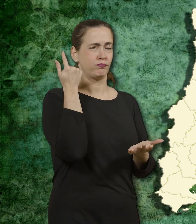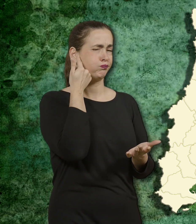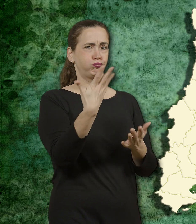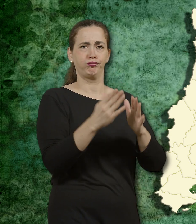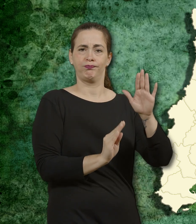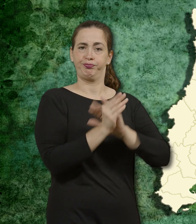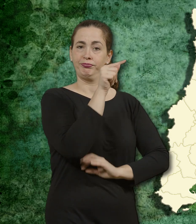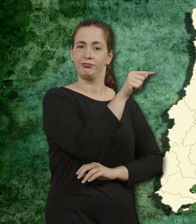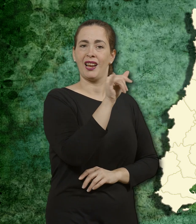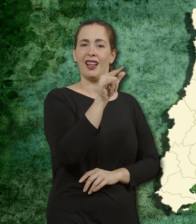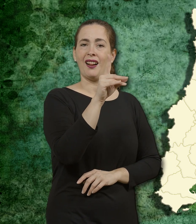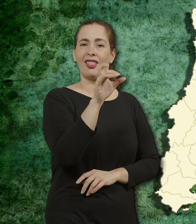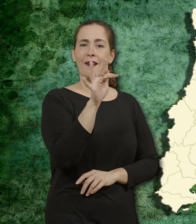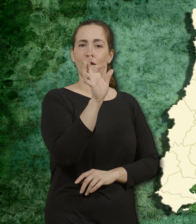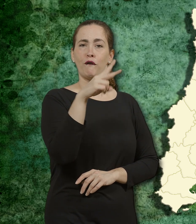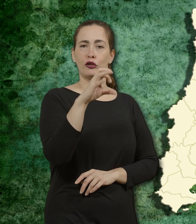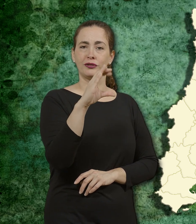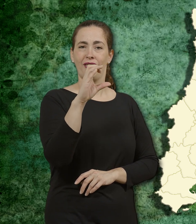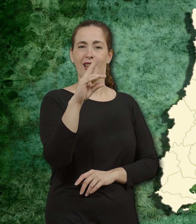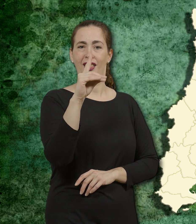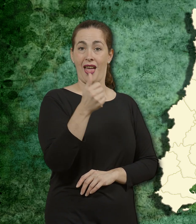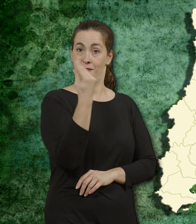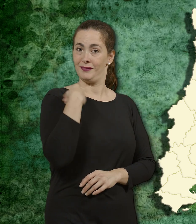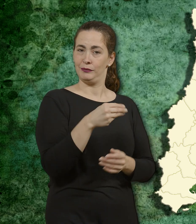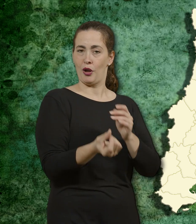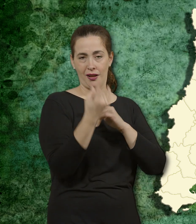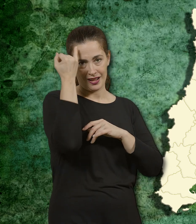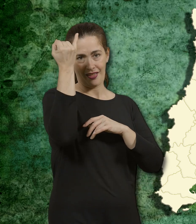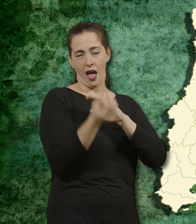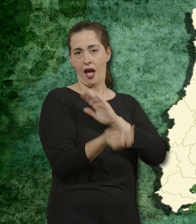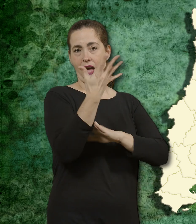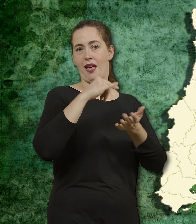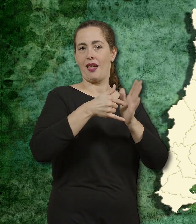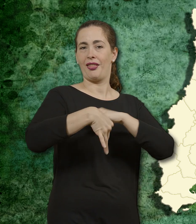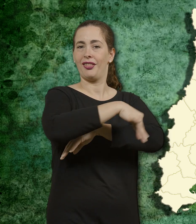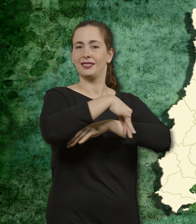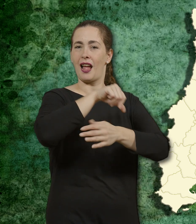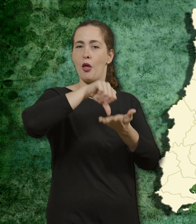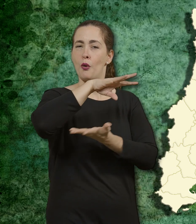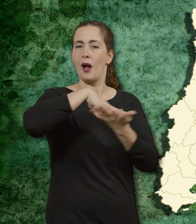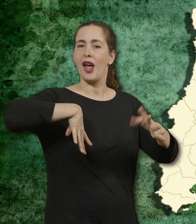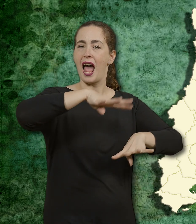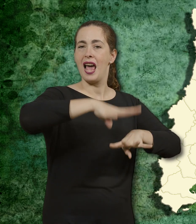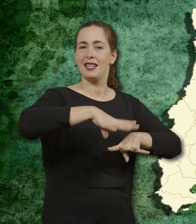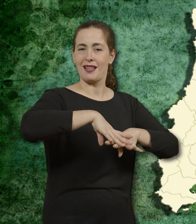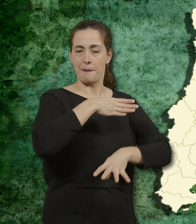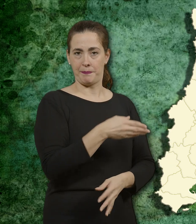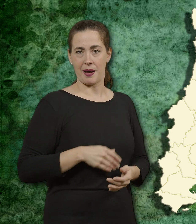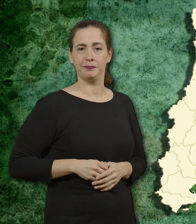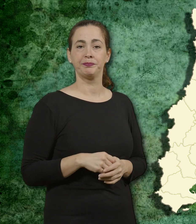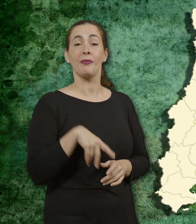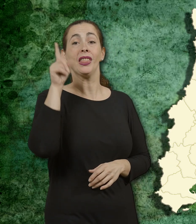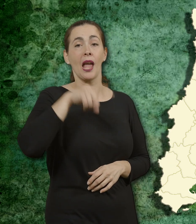dissenyador de l'Eixample de Barcelona.